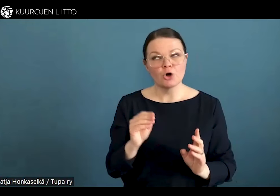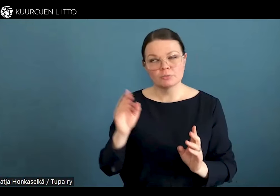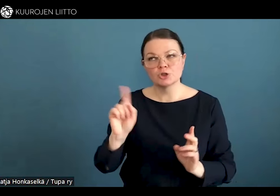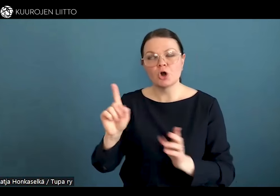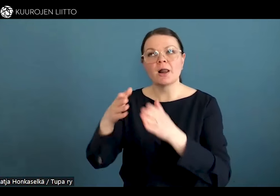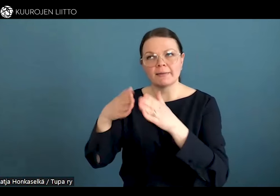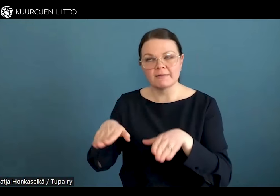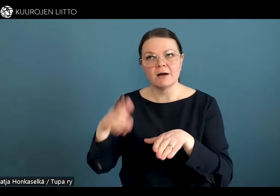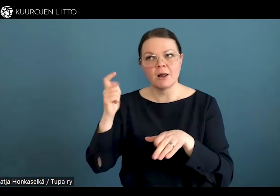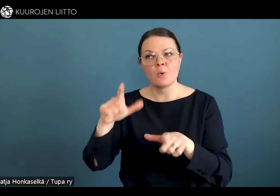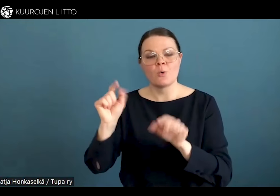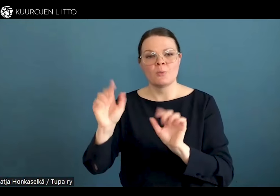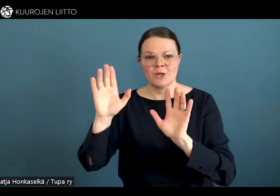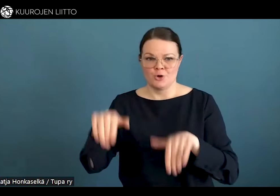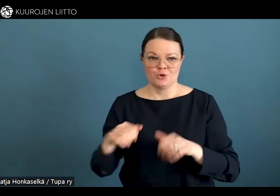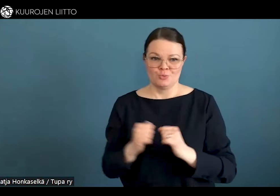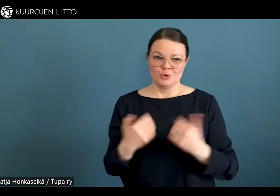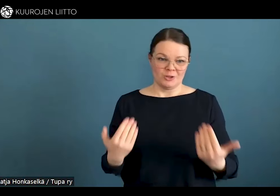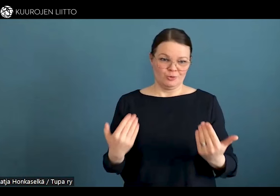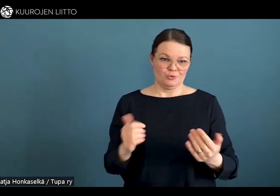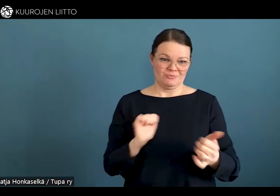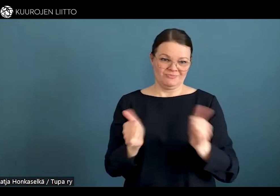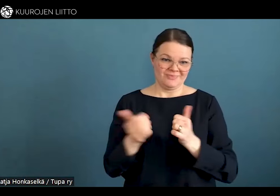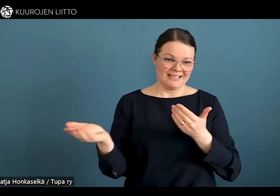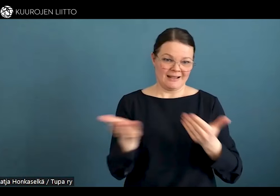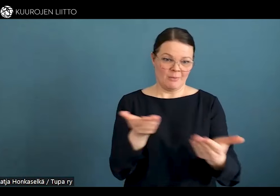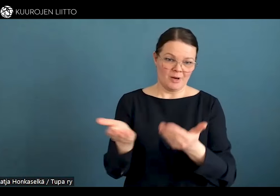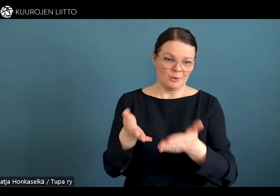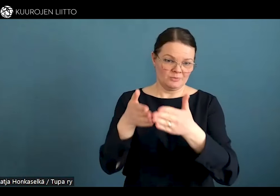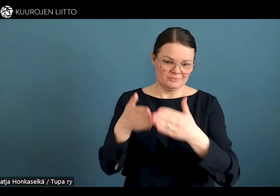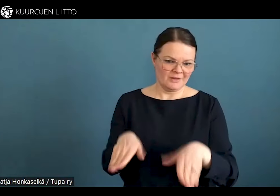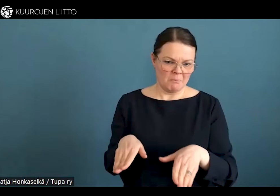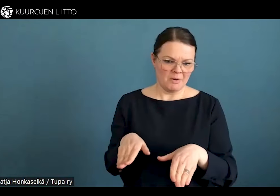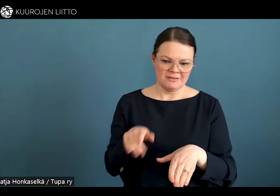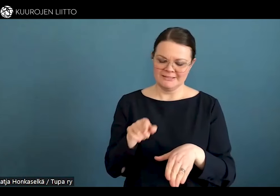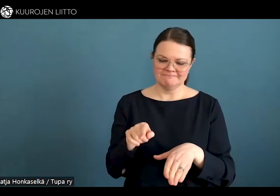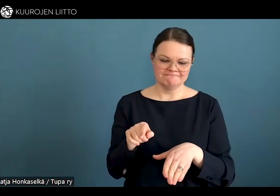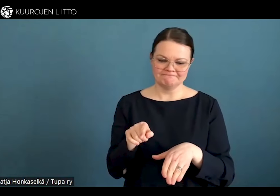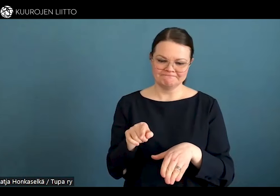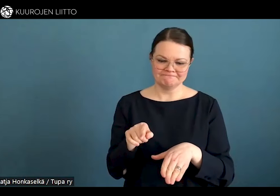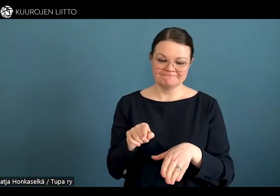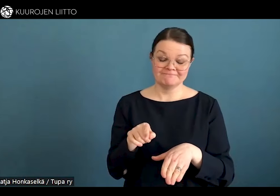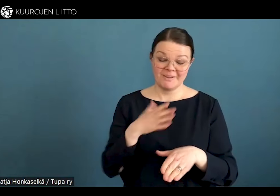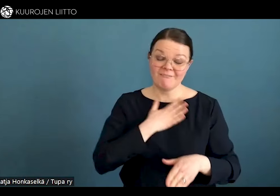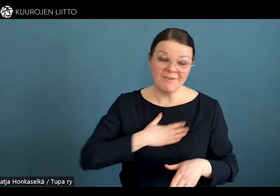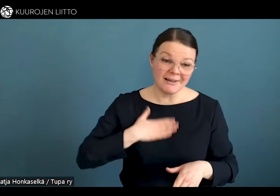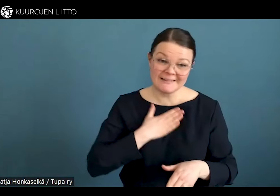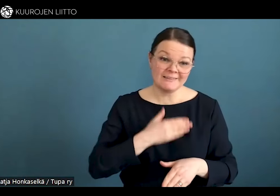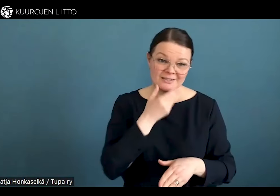Vaikka Kela onkin huomioinut asian jollain tasolla, - on valitettavaa, että nykyinen kilpailuttamistapa hankaloittaa -